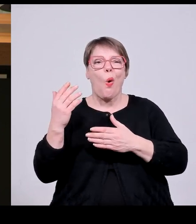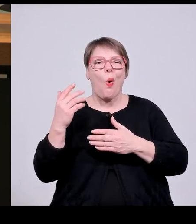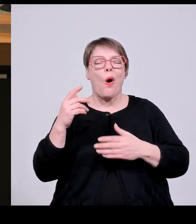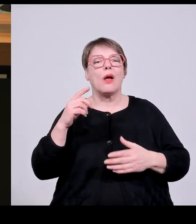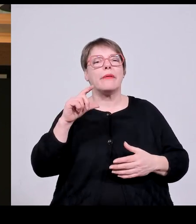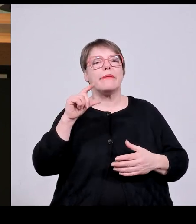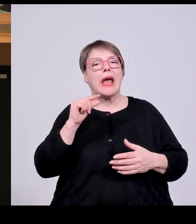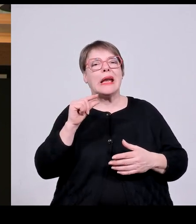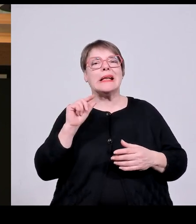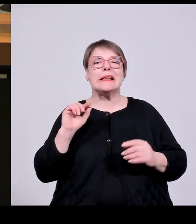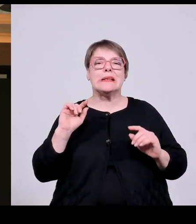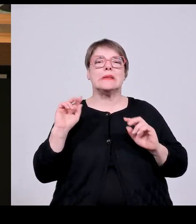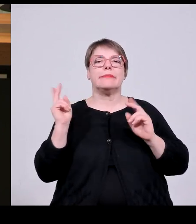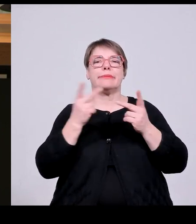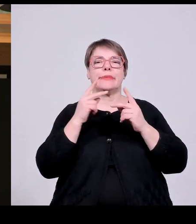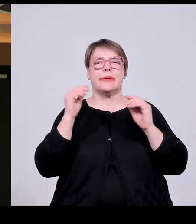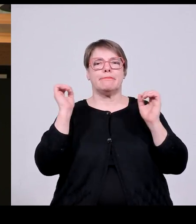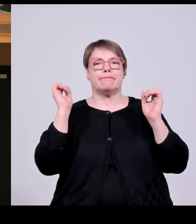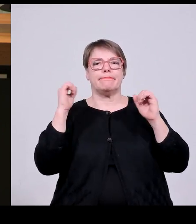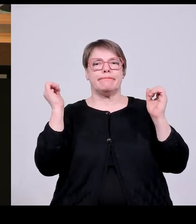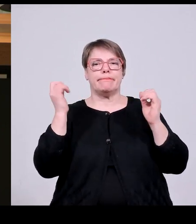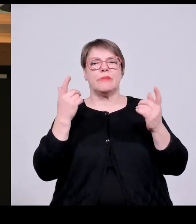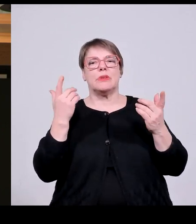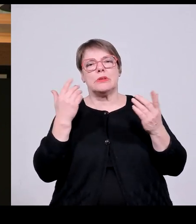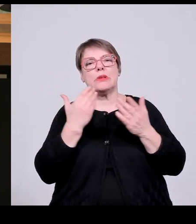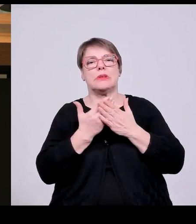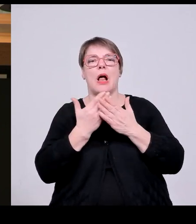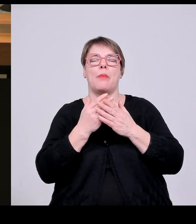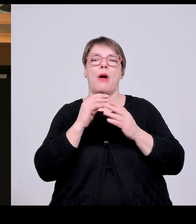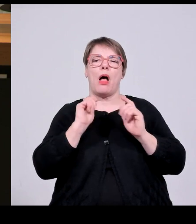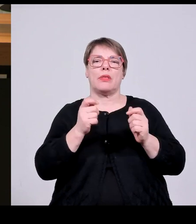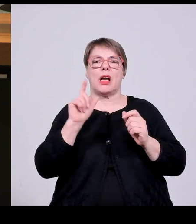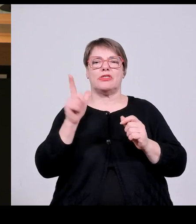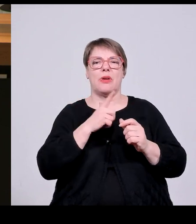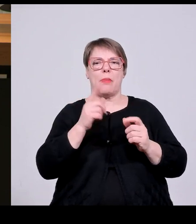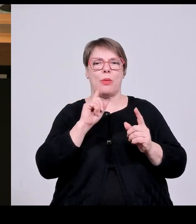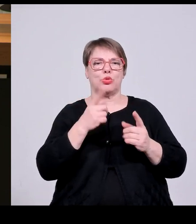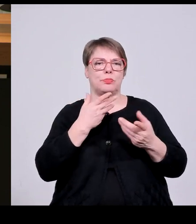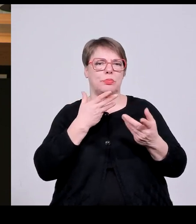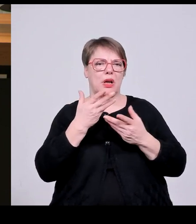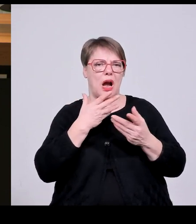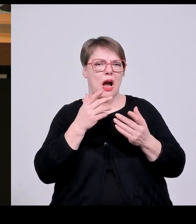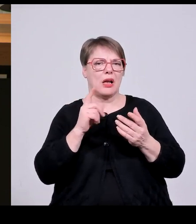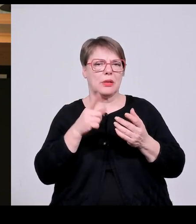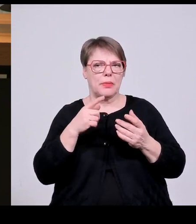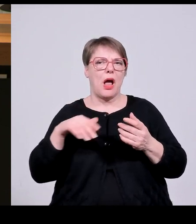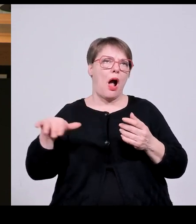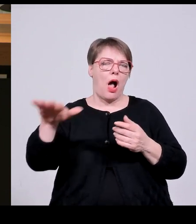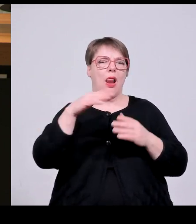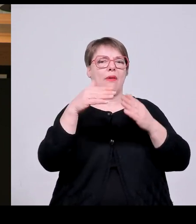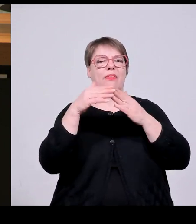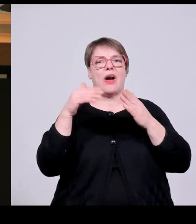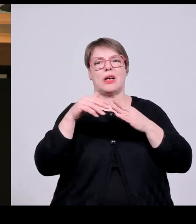haben, die Schulgeldfreiheit endlich einzu. Sie lachen. Das war genau vor zwei Jahren.